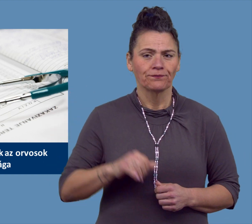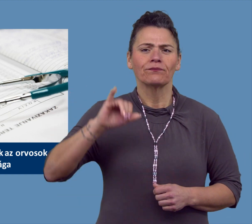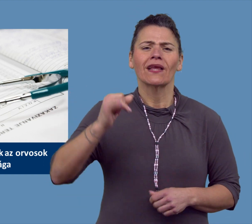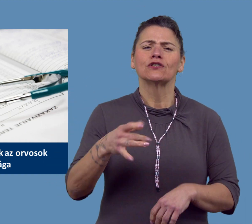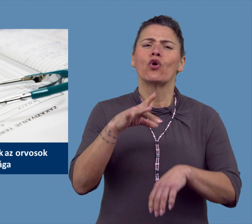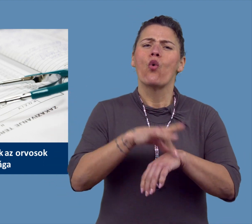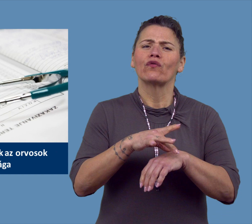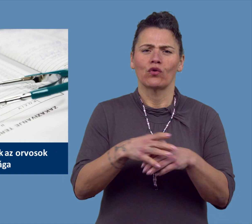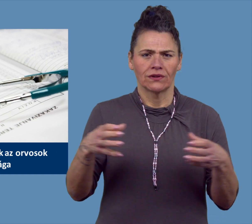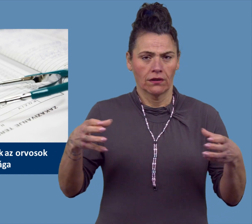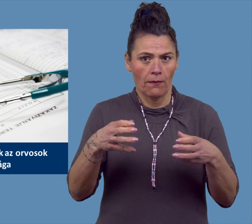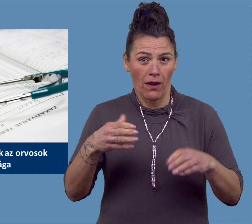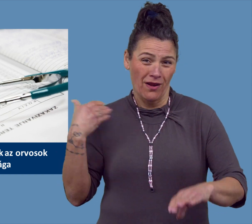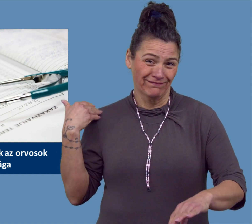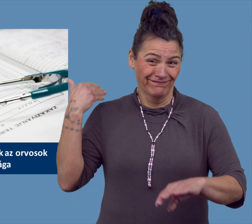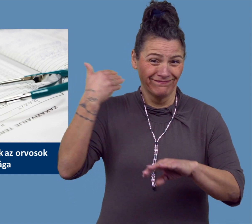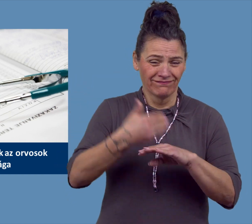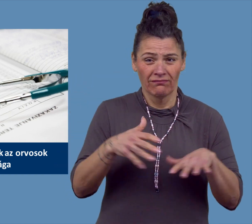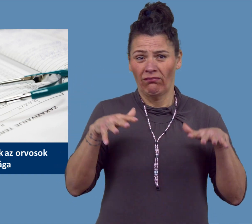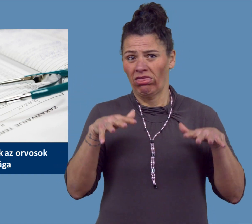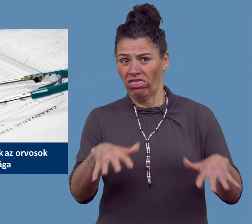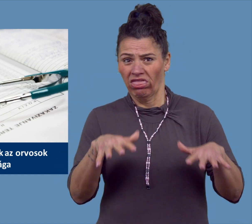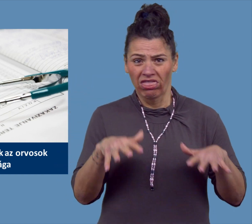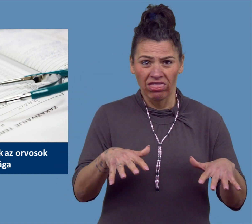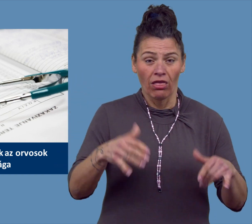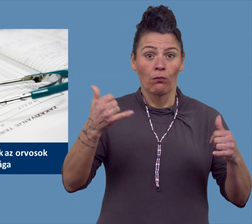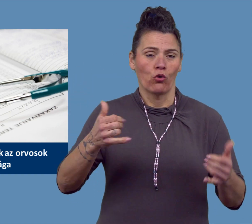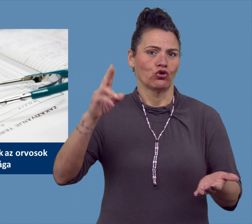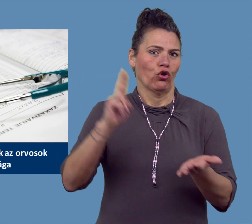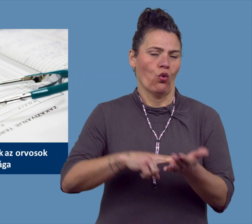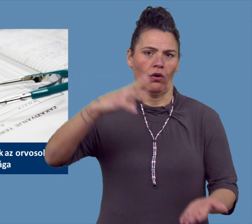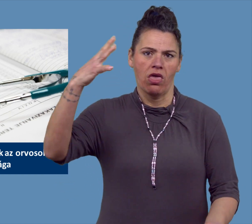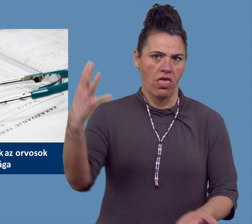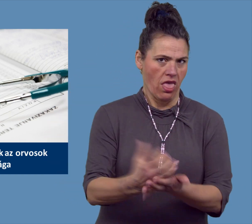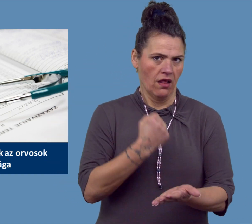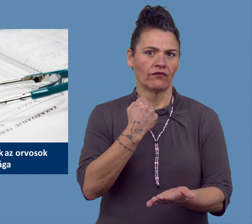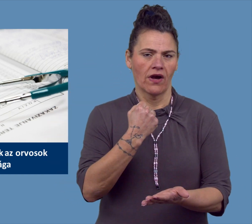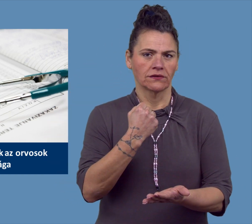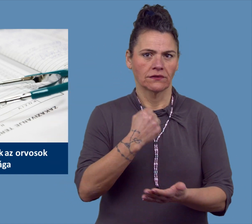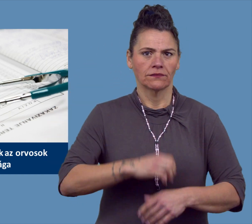ami miatt a Kormány a Kamara jogosultságait is szigorította.